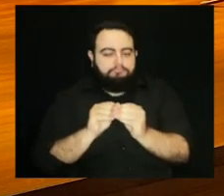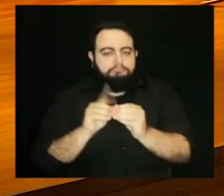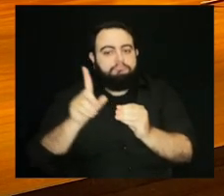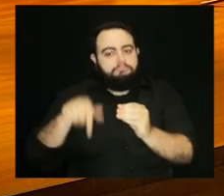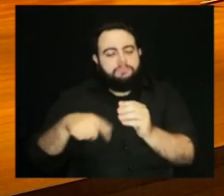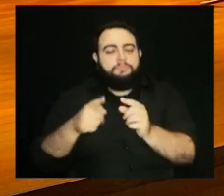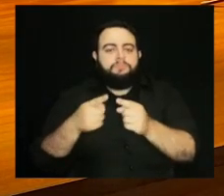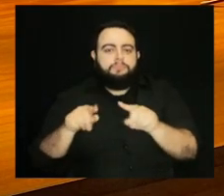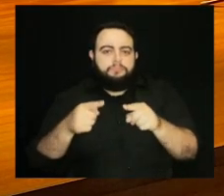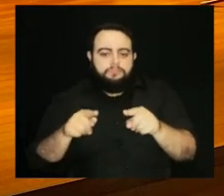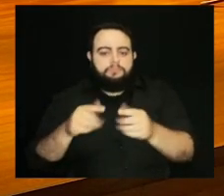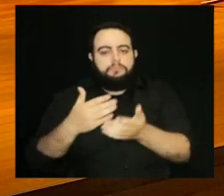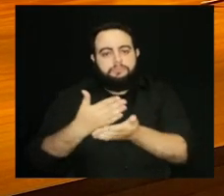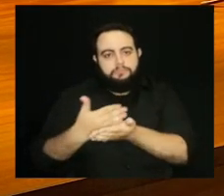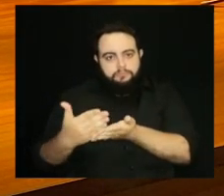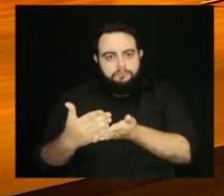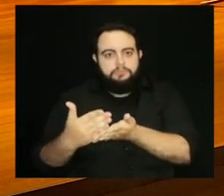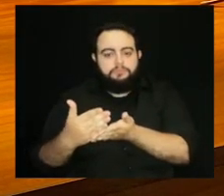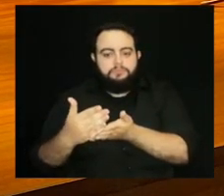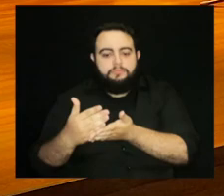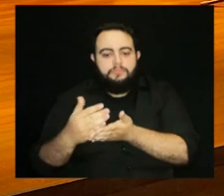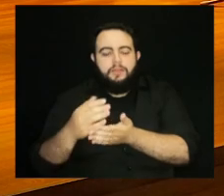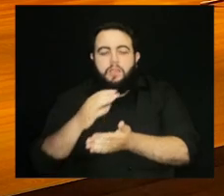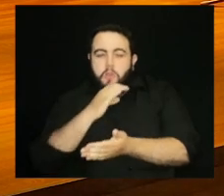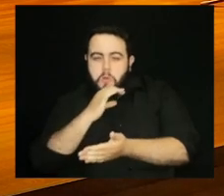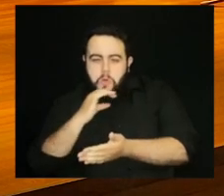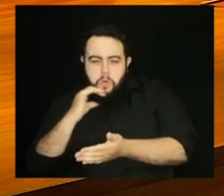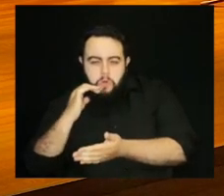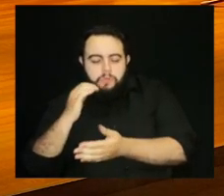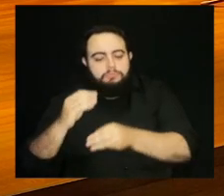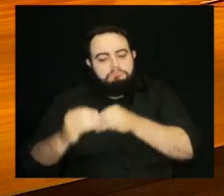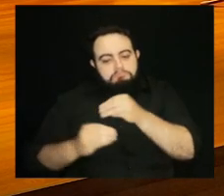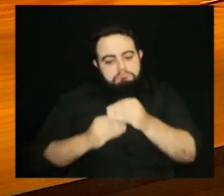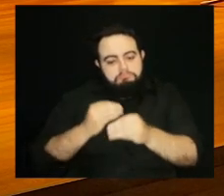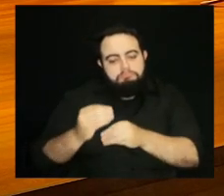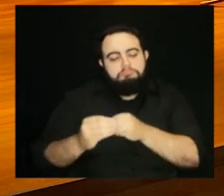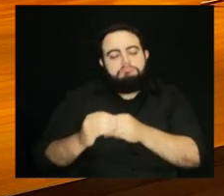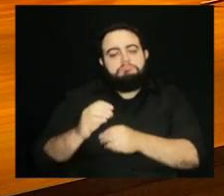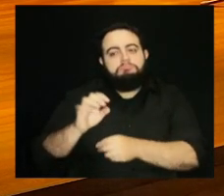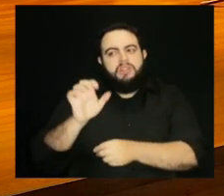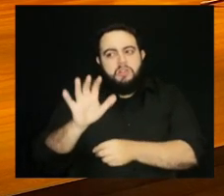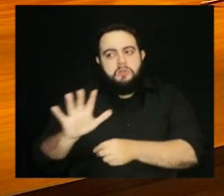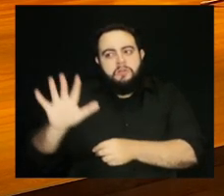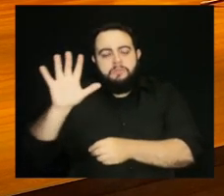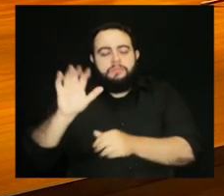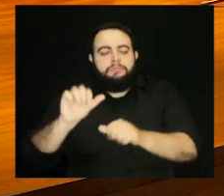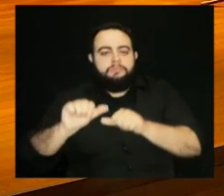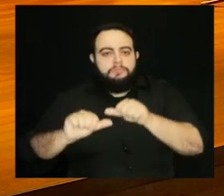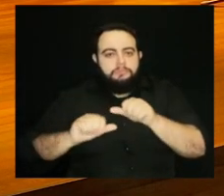que começa a ser conhecida a partir de Havana, uma mistura de ritmos europeus com ritmos negros, e